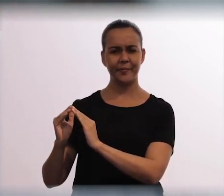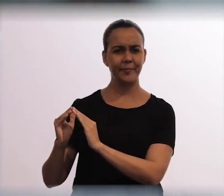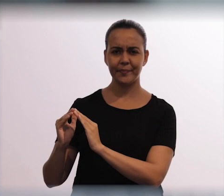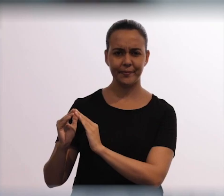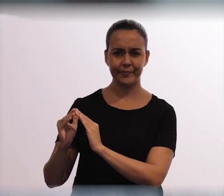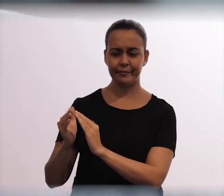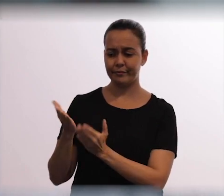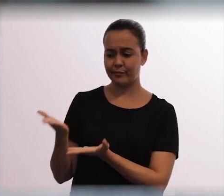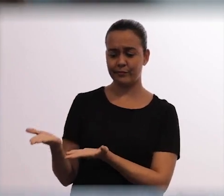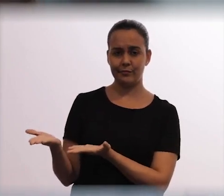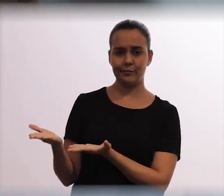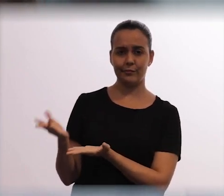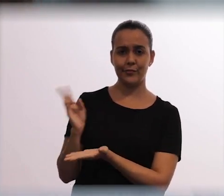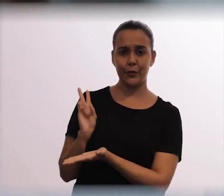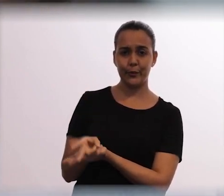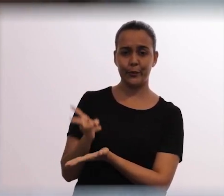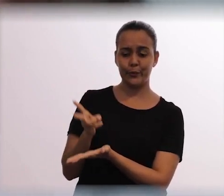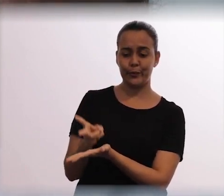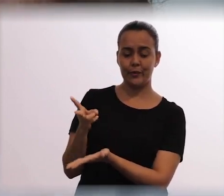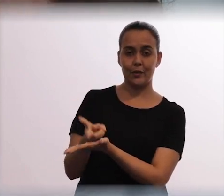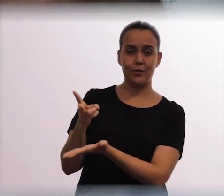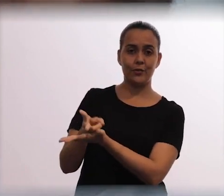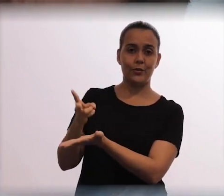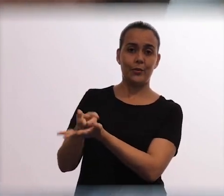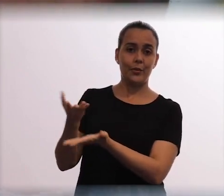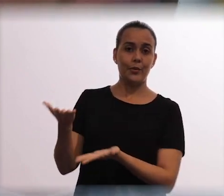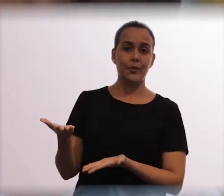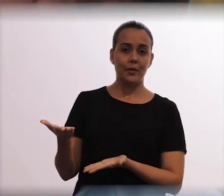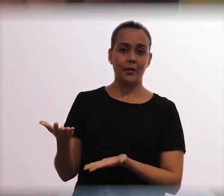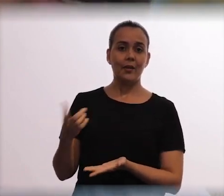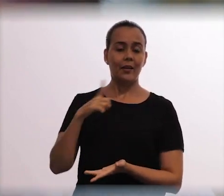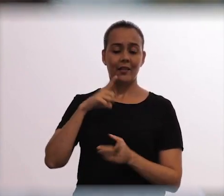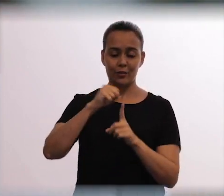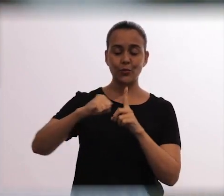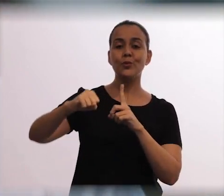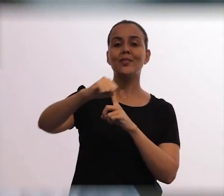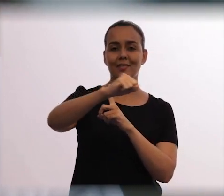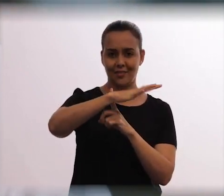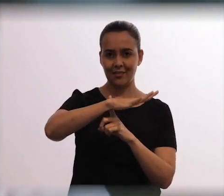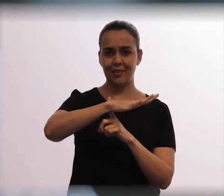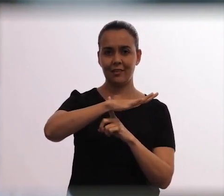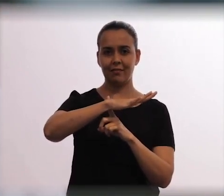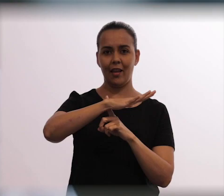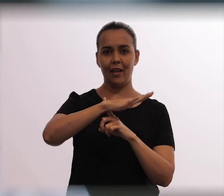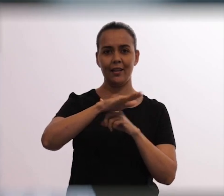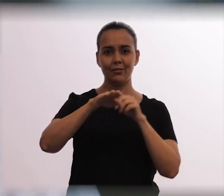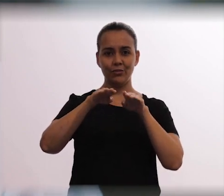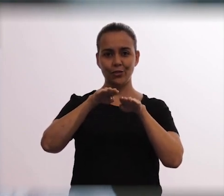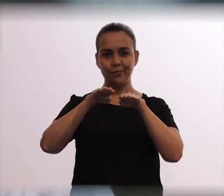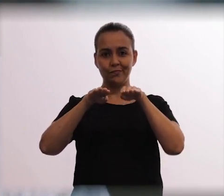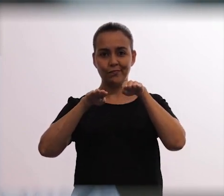É um discurso que quer negar as contradições da sociedade, é um discurso, que ele vem na esteira